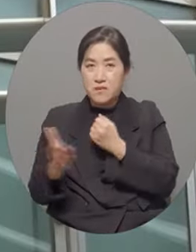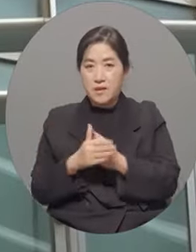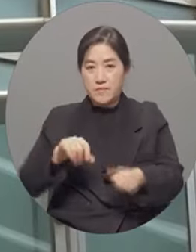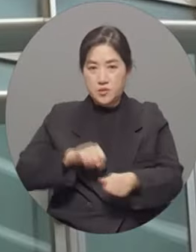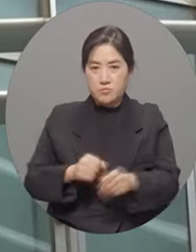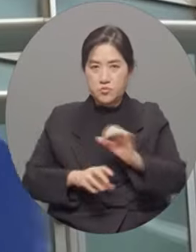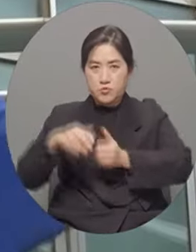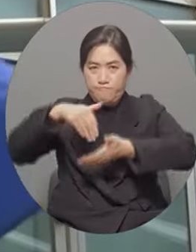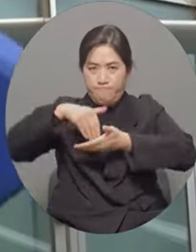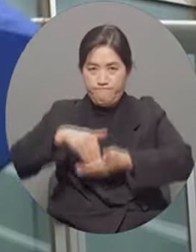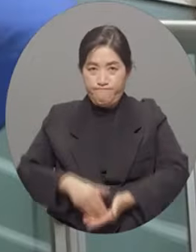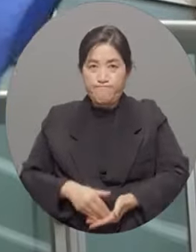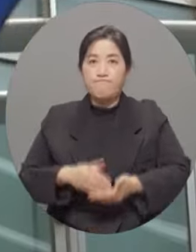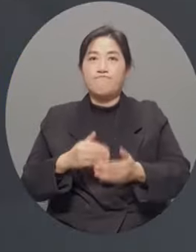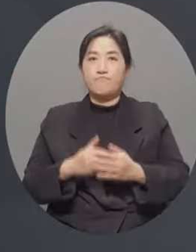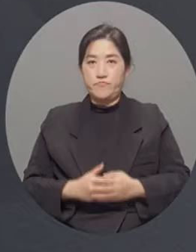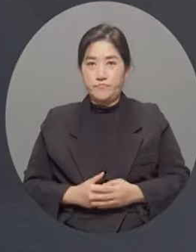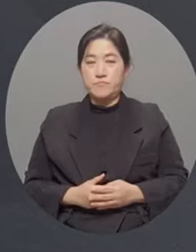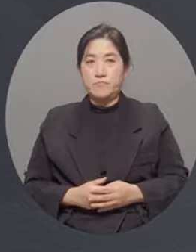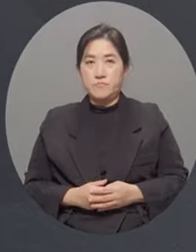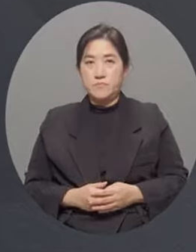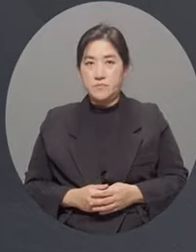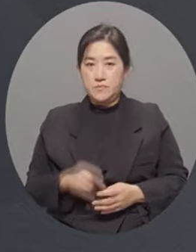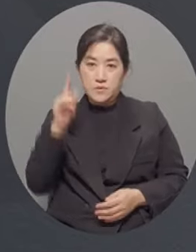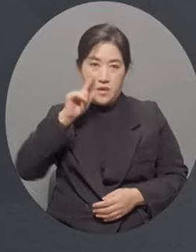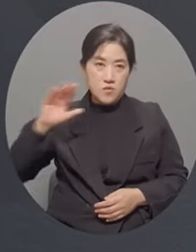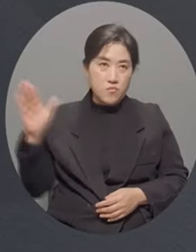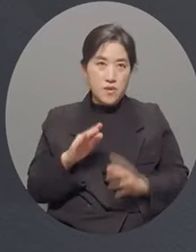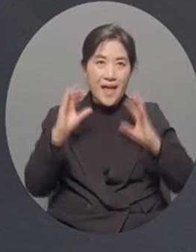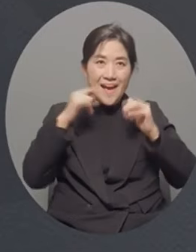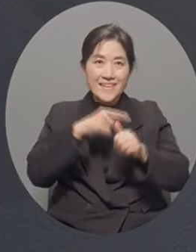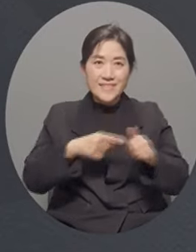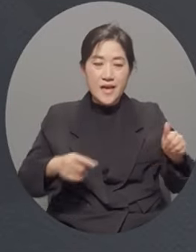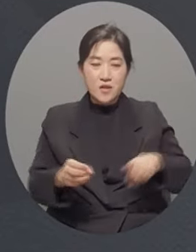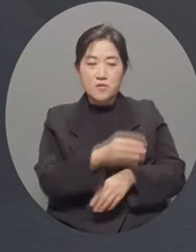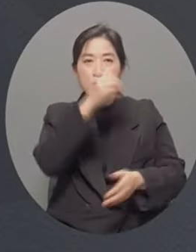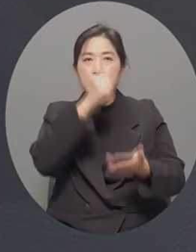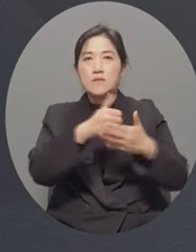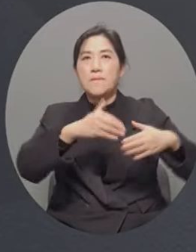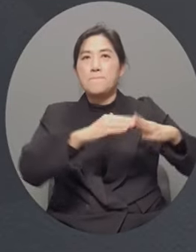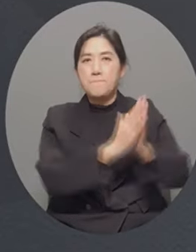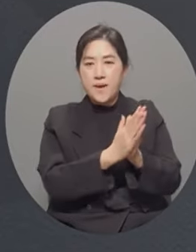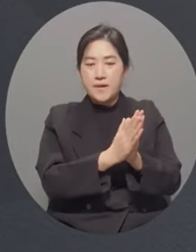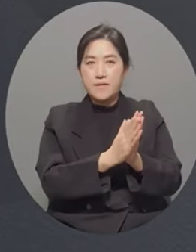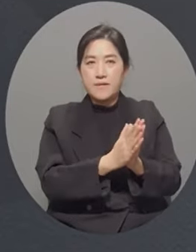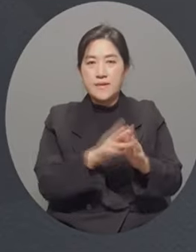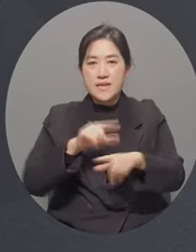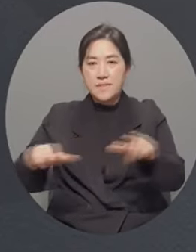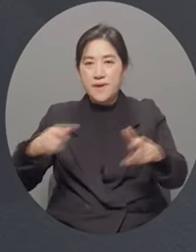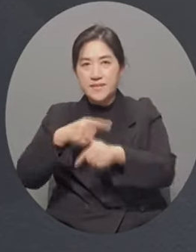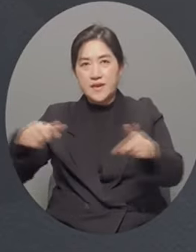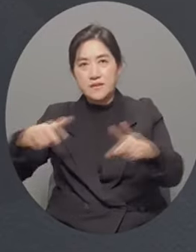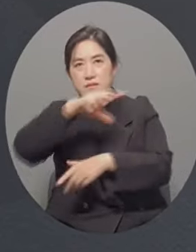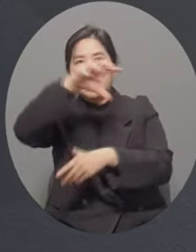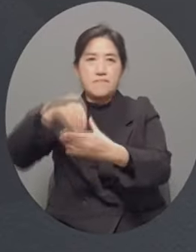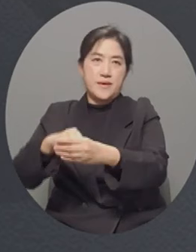이처럼 영아 유기, 살해 사건이 끊이지 않으면서 처벌은 더 무거워지는 추세입니다.